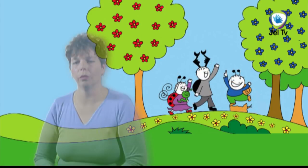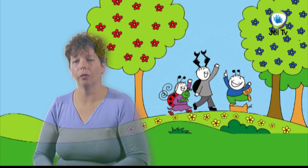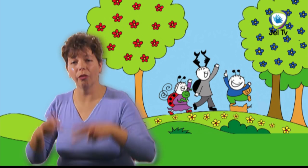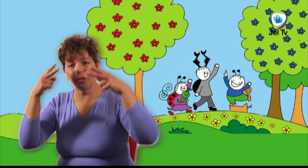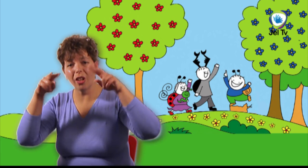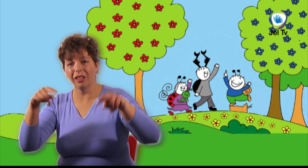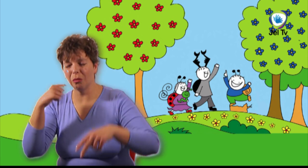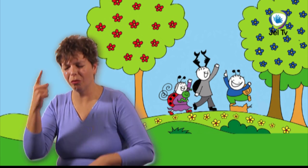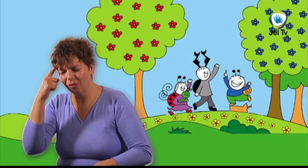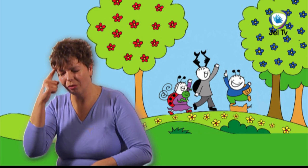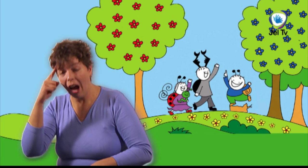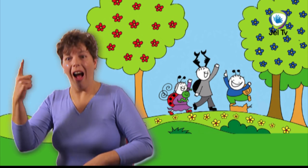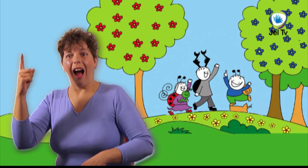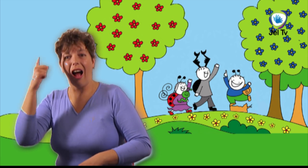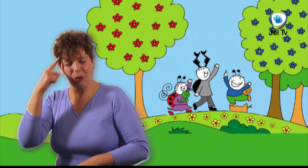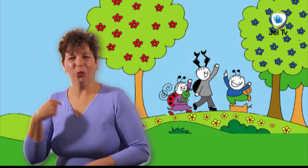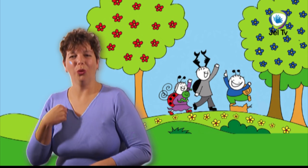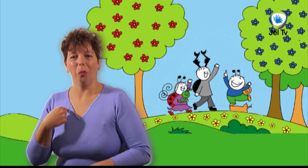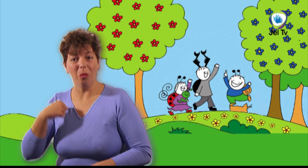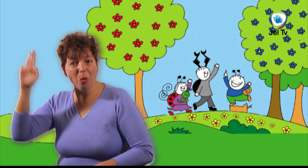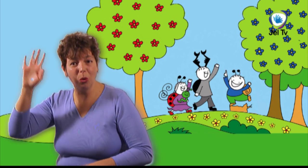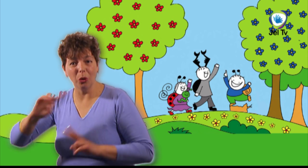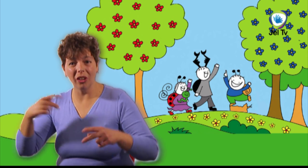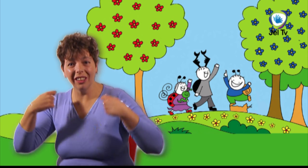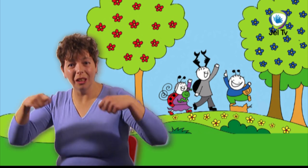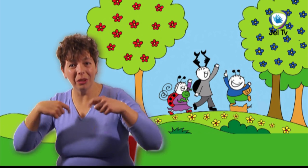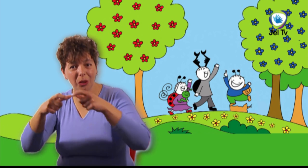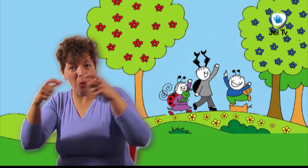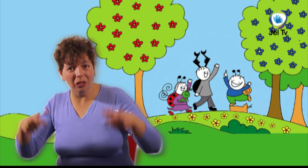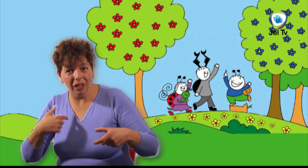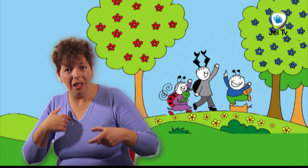Tudom már! -mondta Vendel -Nekem is van építőkockám!